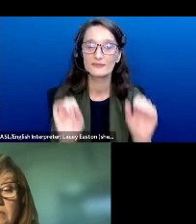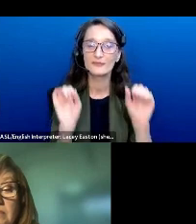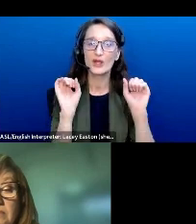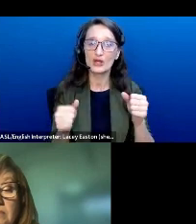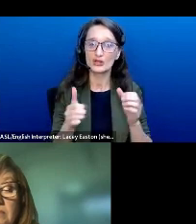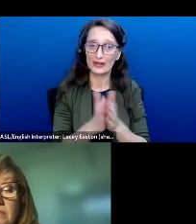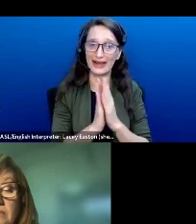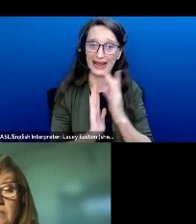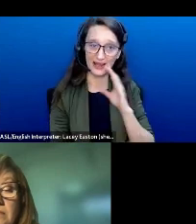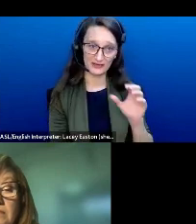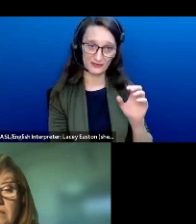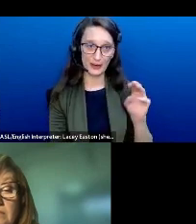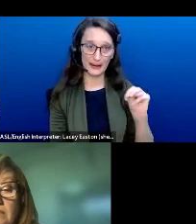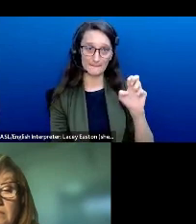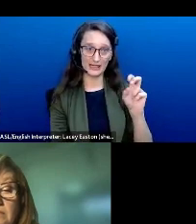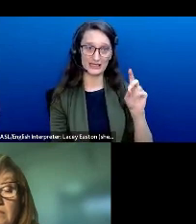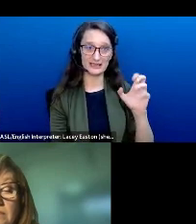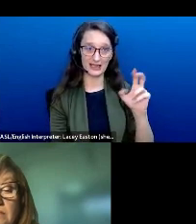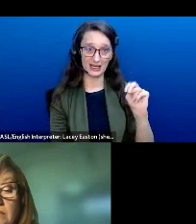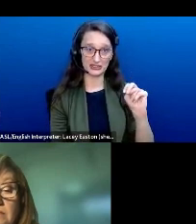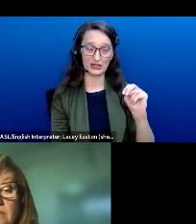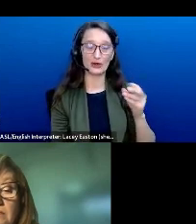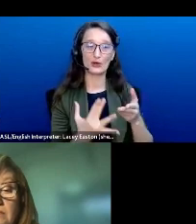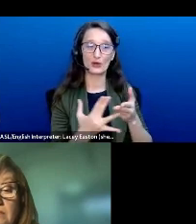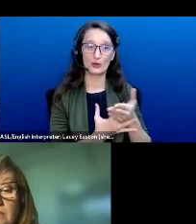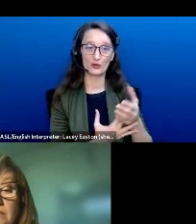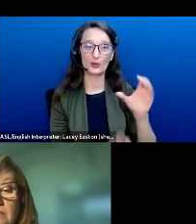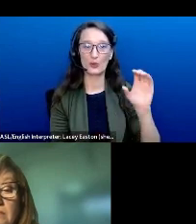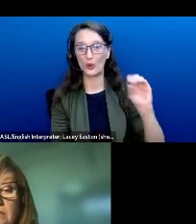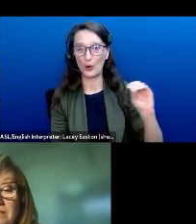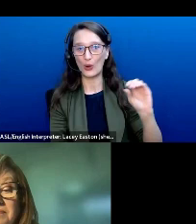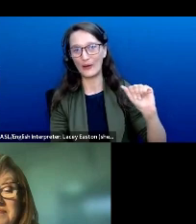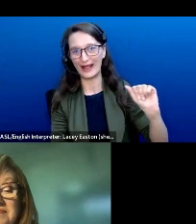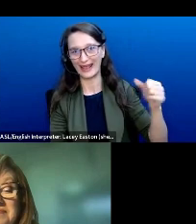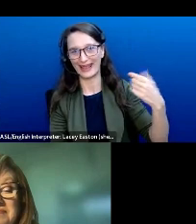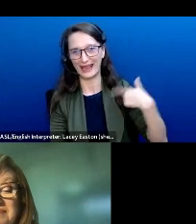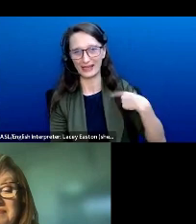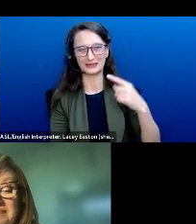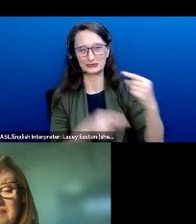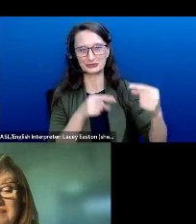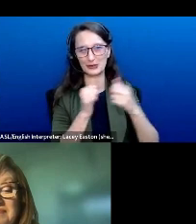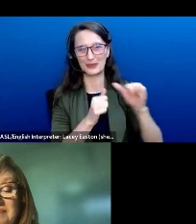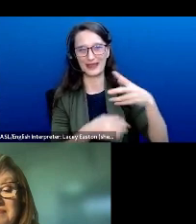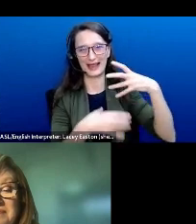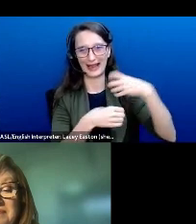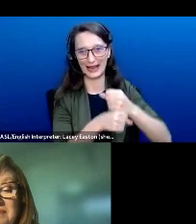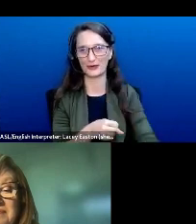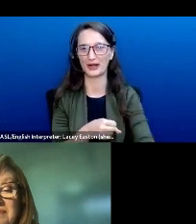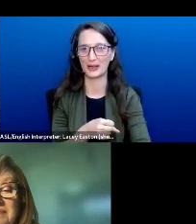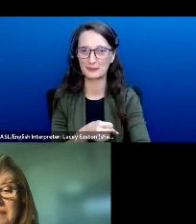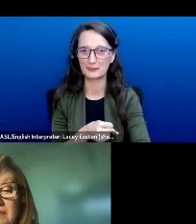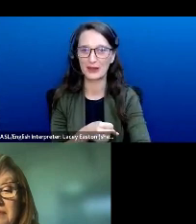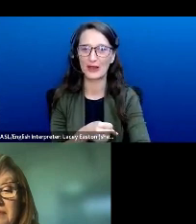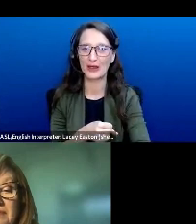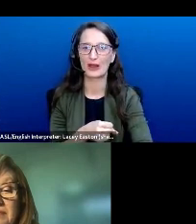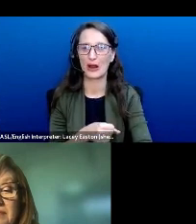Disculpe o OAH, siempre tengo problemas con ese acrónimo. Es voluntario y es un